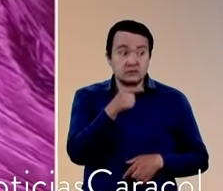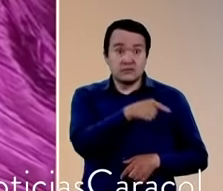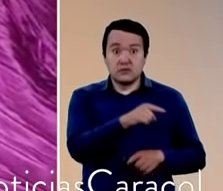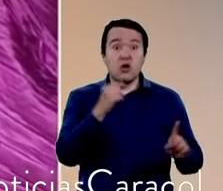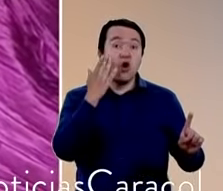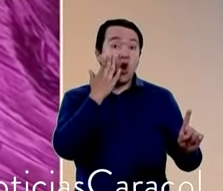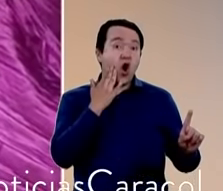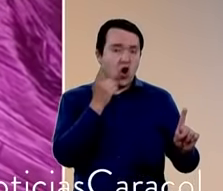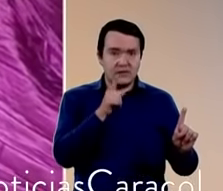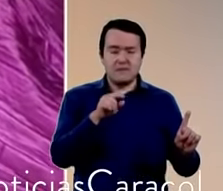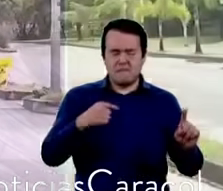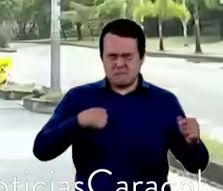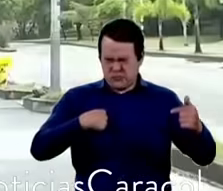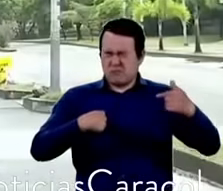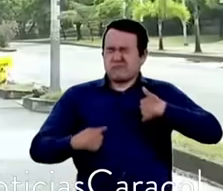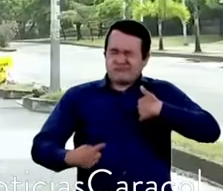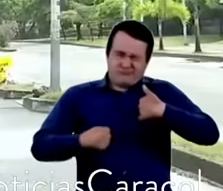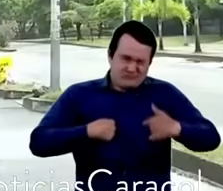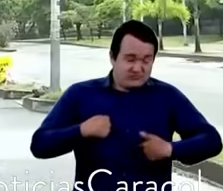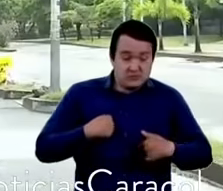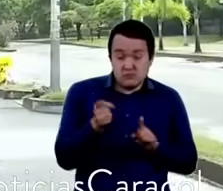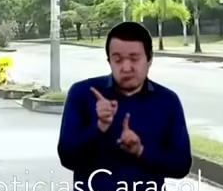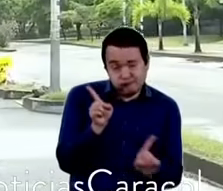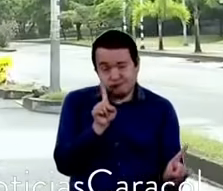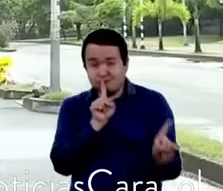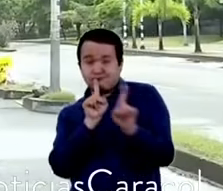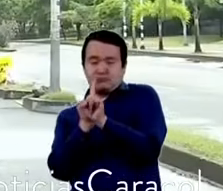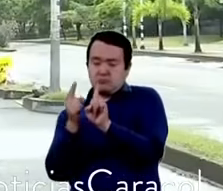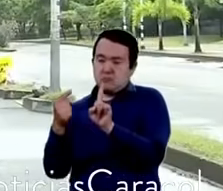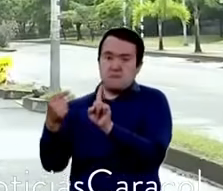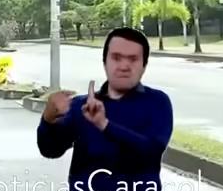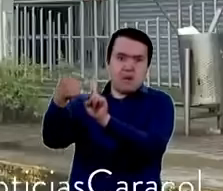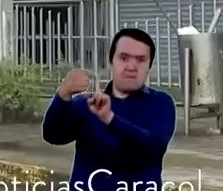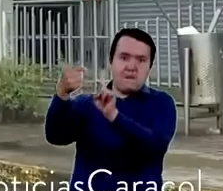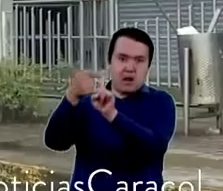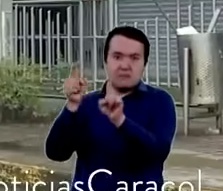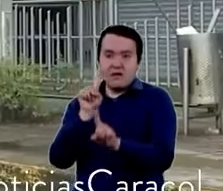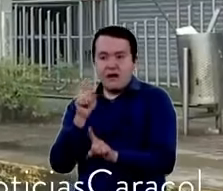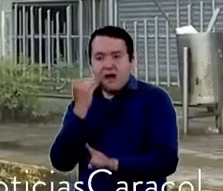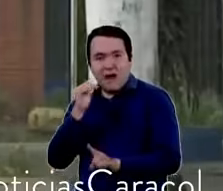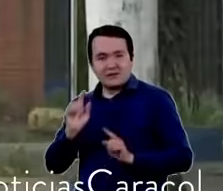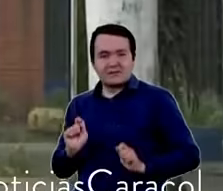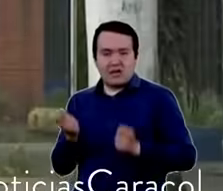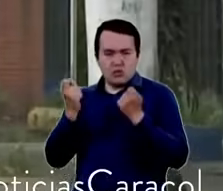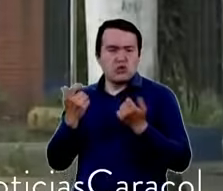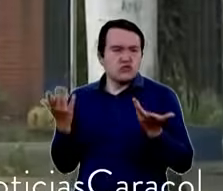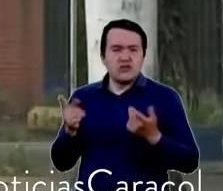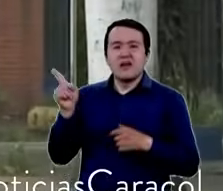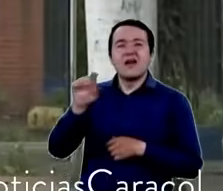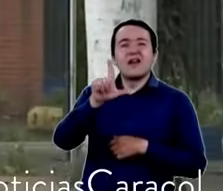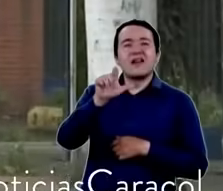paro, dice que fue víctima de un atentado, dice que estaba trabajando en temas del paro con un amigo y cuando se encontraba fuera de un lugar público un